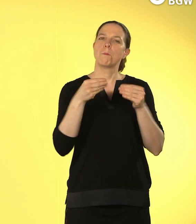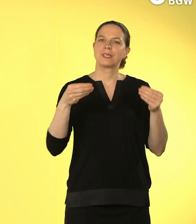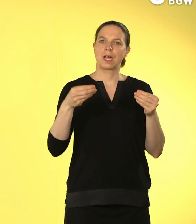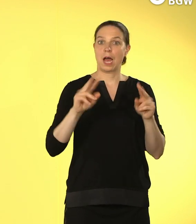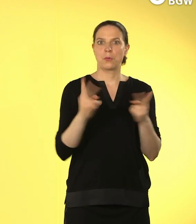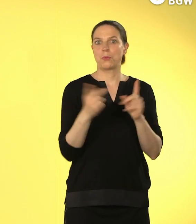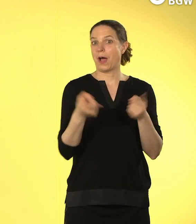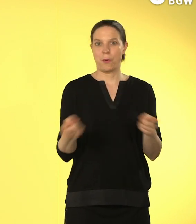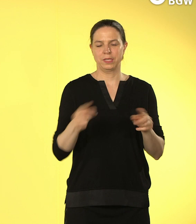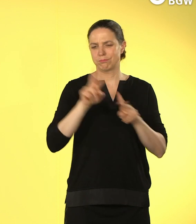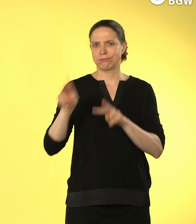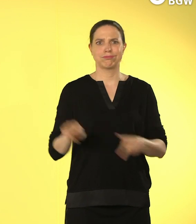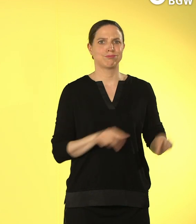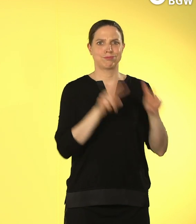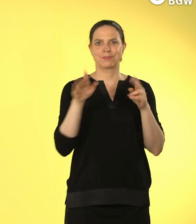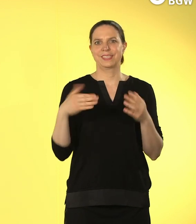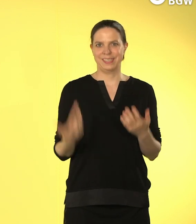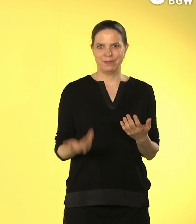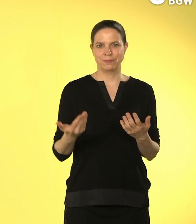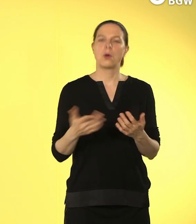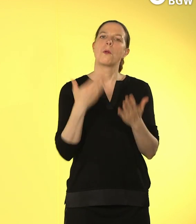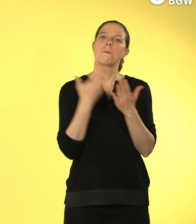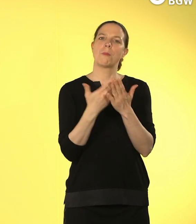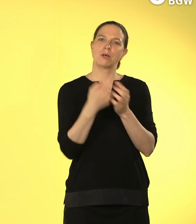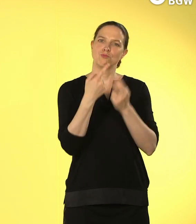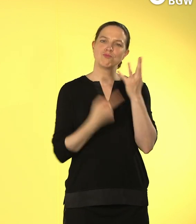Ich habe Beispiele mitgebracht, die ich Ihnen zeigen kann.